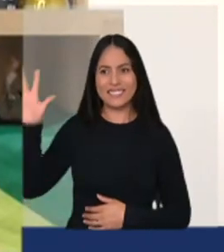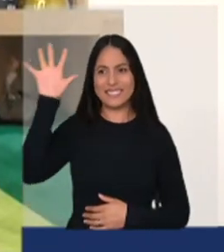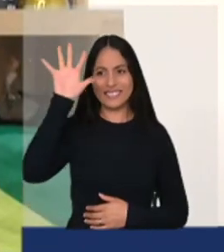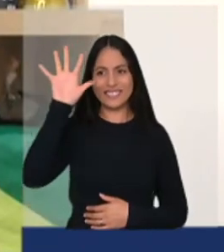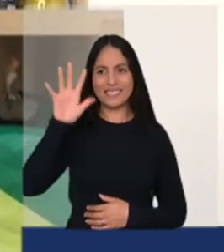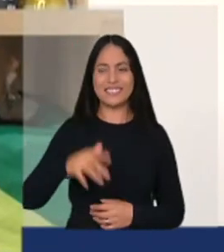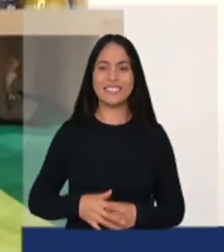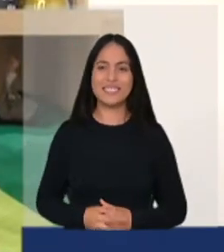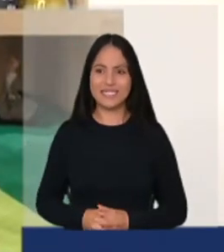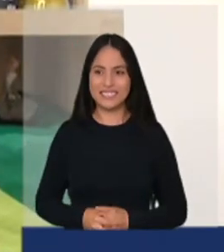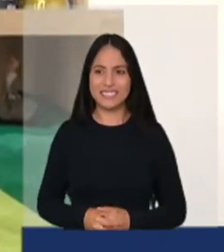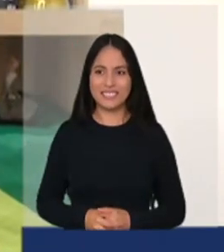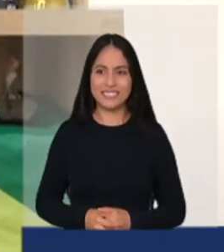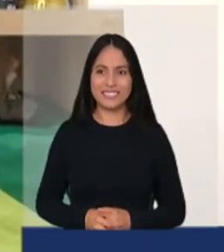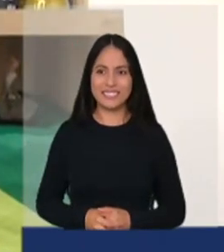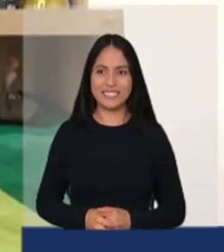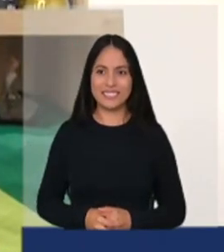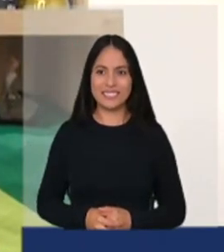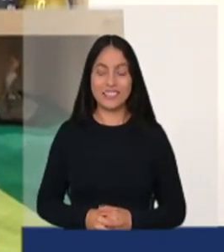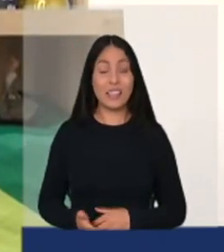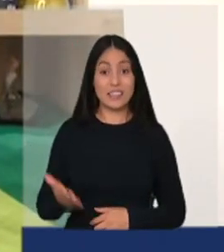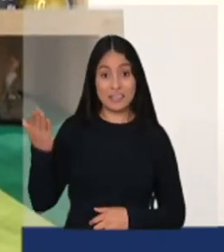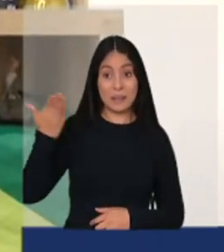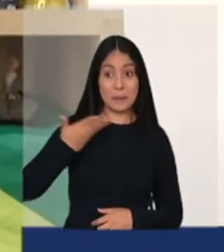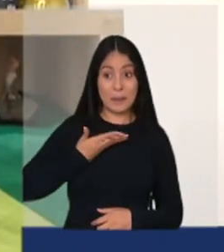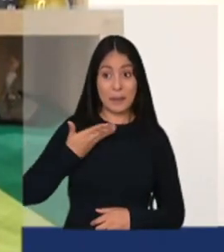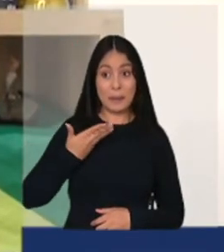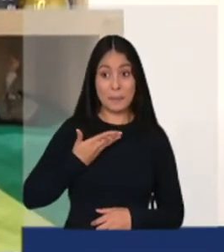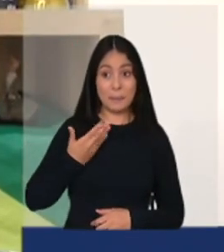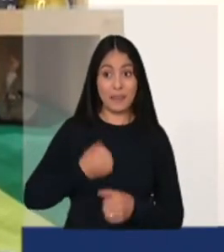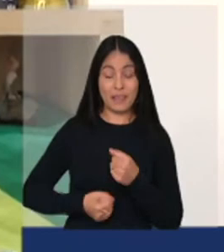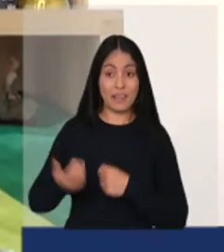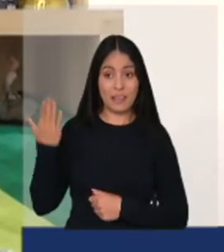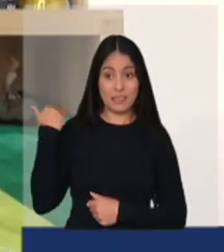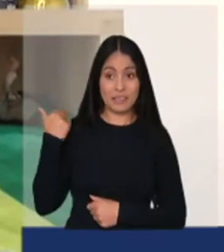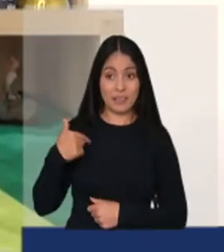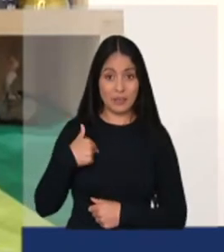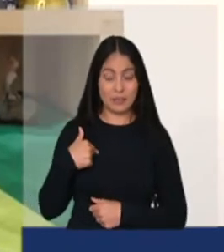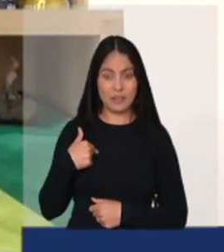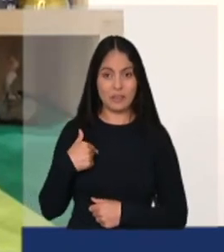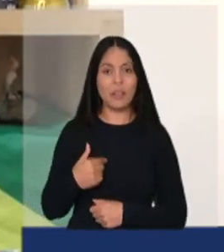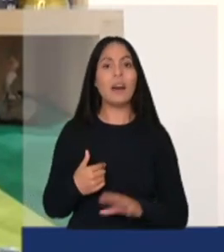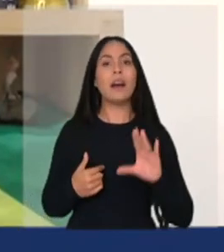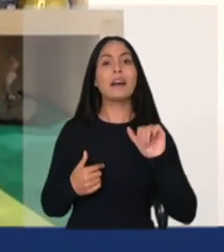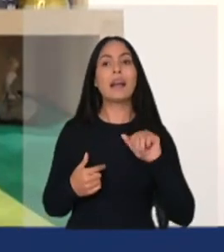DO SISTEMA . -- [DEPUTADA]: BOA TARDE, EXCELÊNCIA, SÓ FAZENDO UM ESCLARECIMENTO A NOBRE COLEGA QUE ME ANTECEDEU, QUE CAPANGA